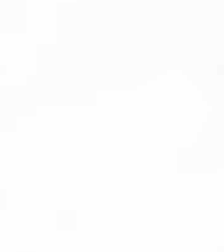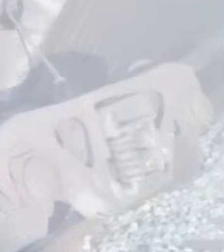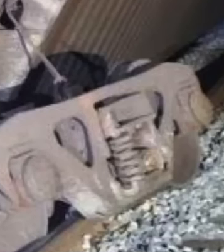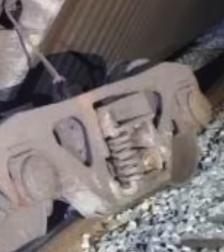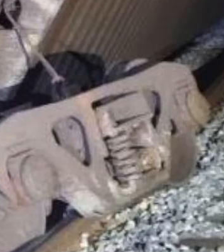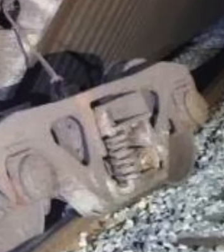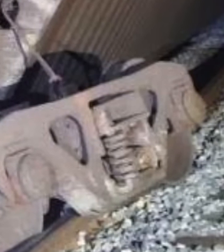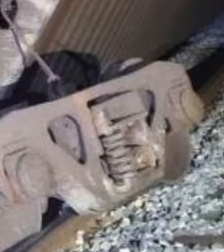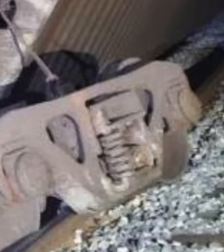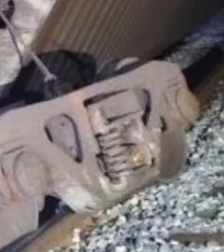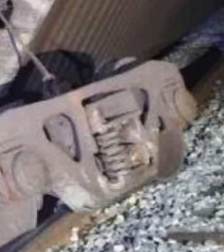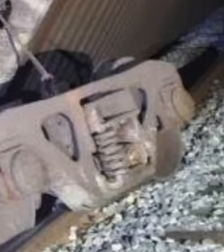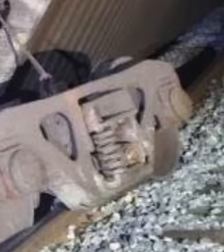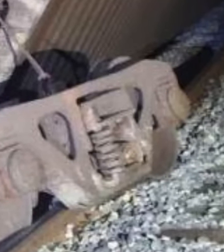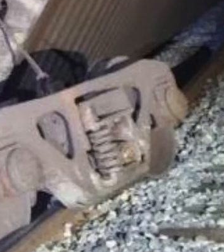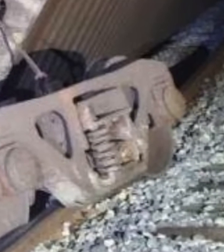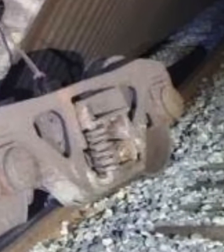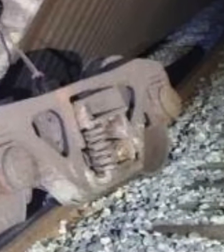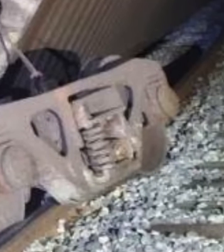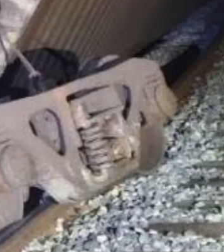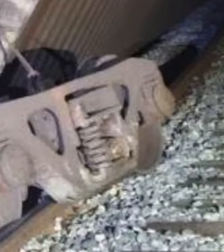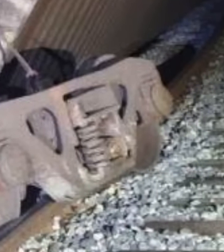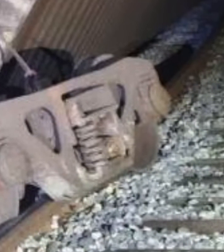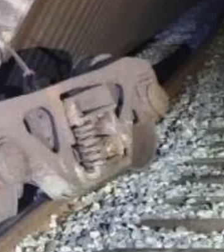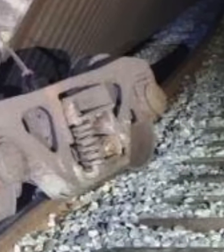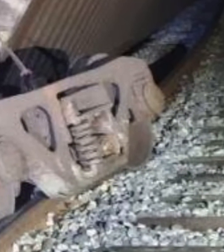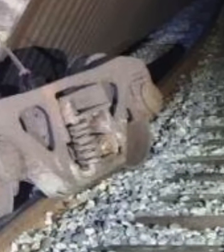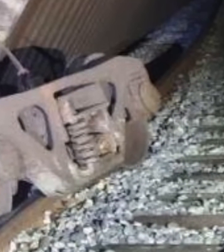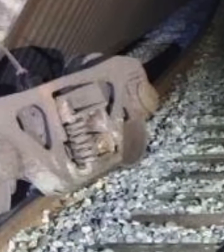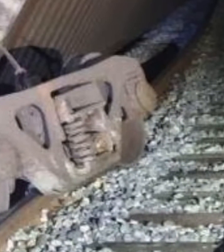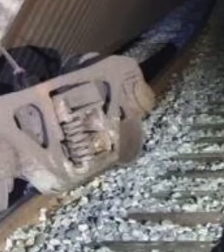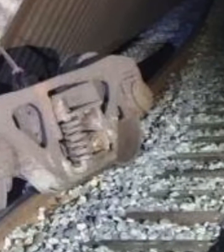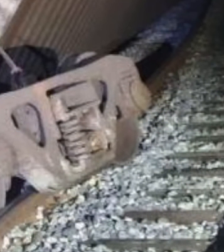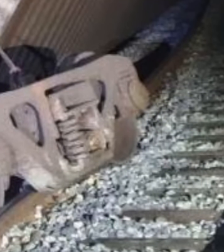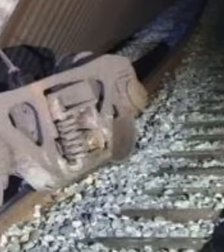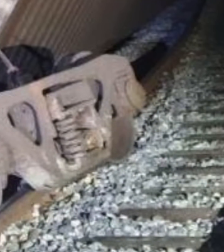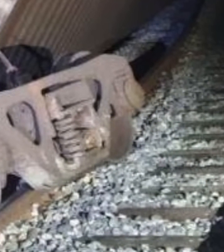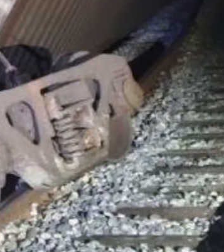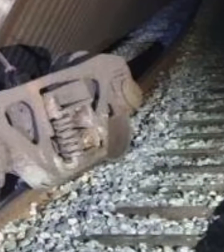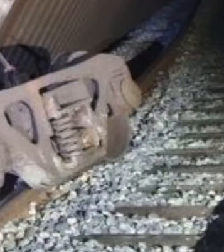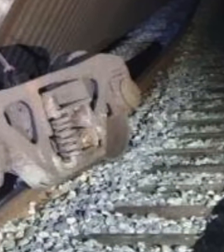la ubicación. [música] El accidente ocurrió entre Nissanda y Chibela, Asunción Ixtaltepec,